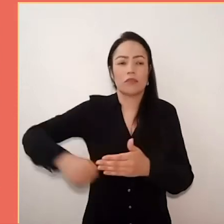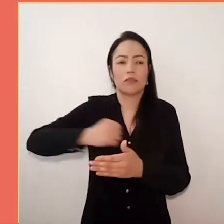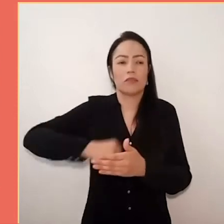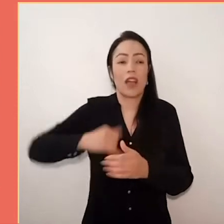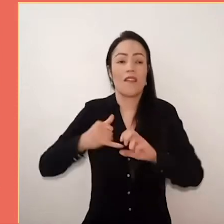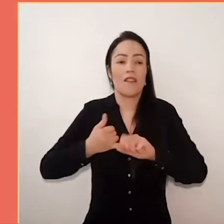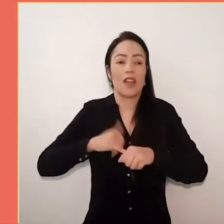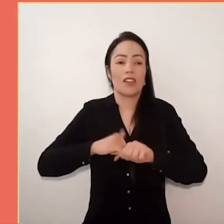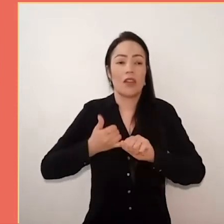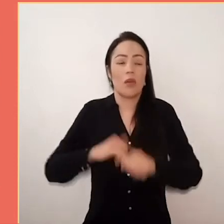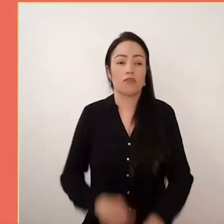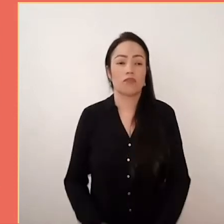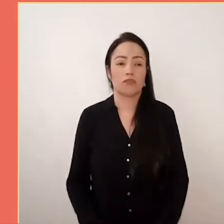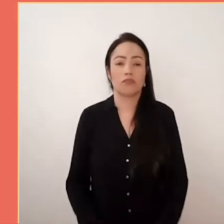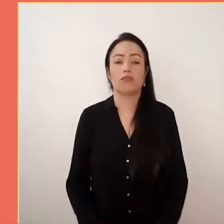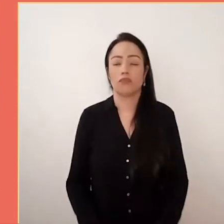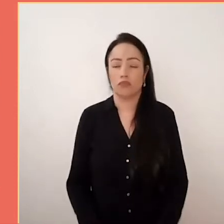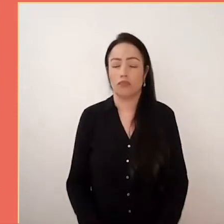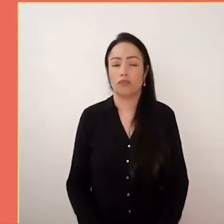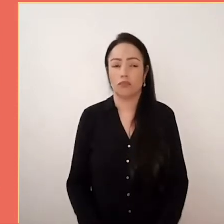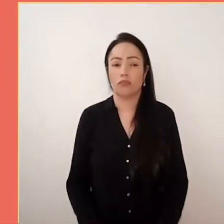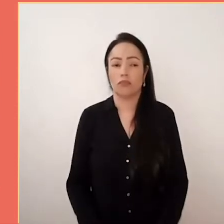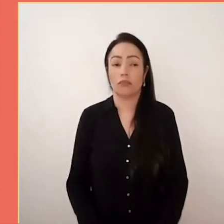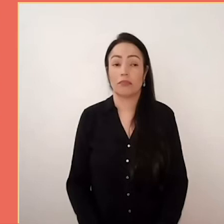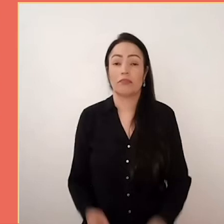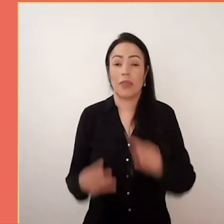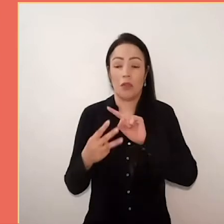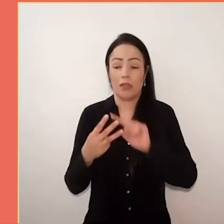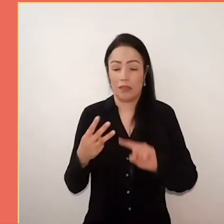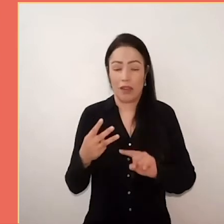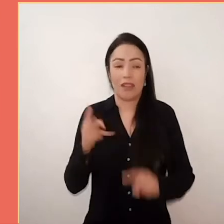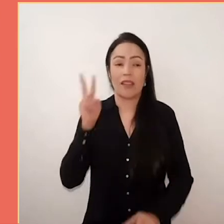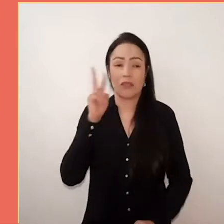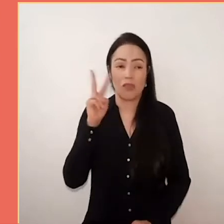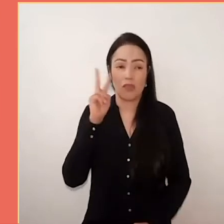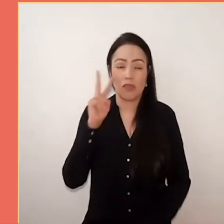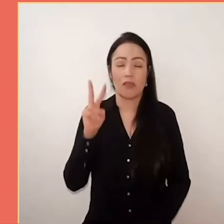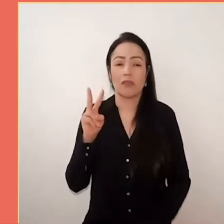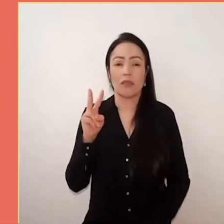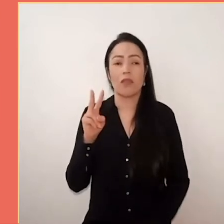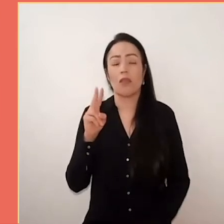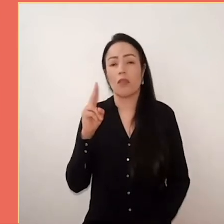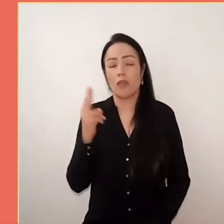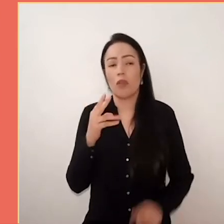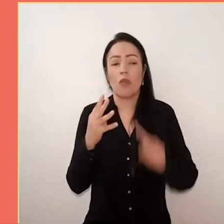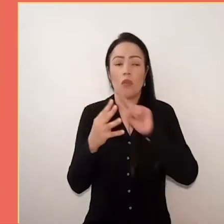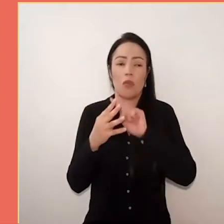Ou seja, os três romances, as quatro histórias